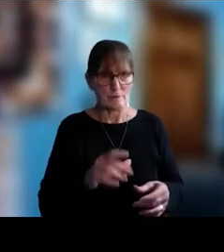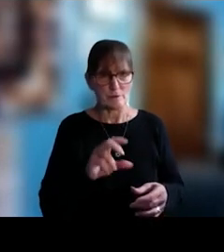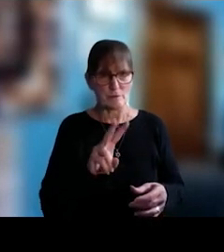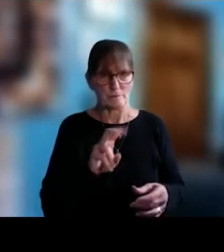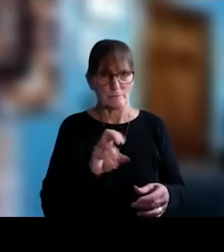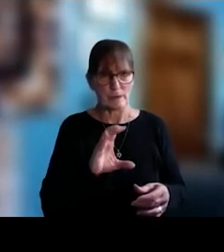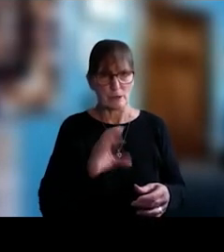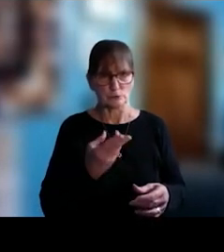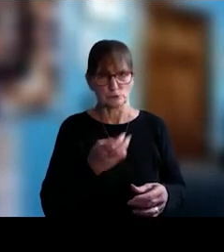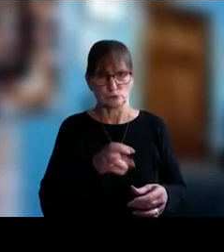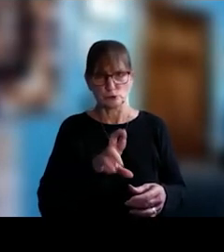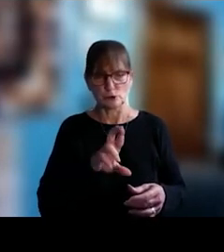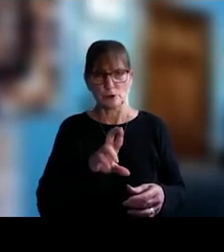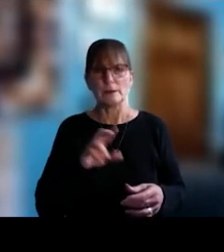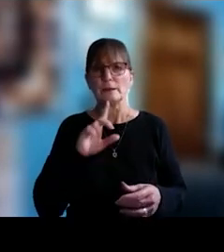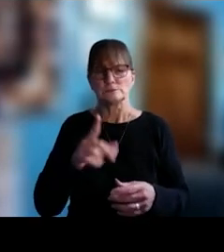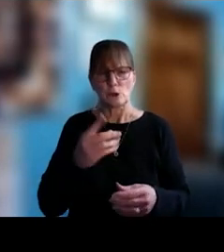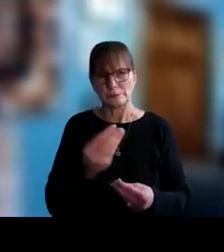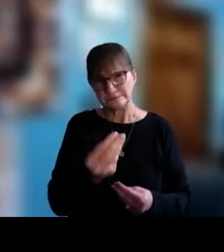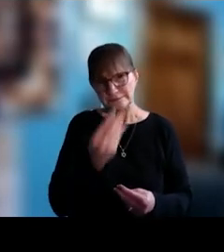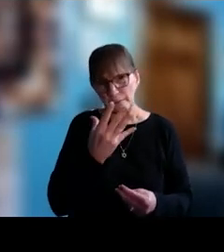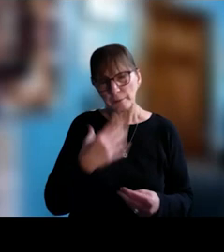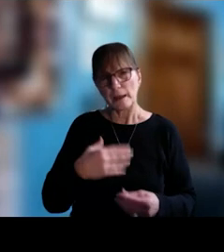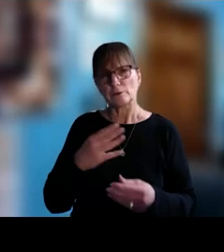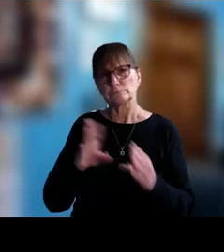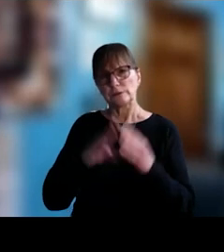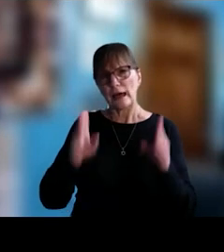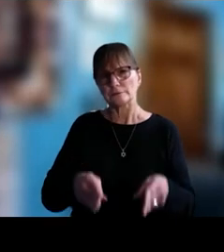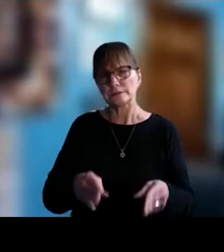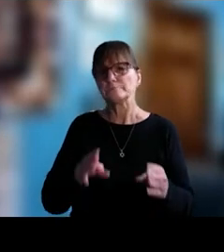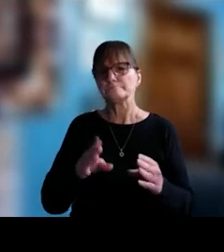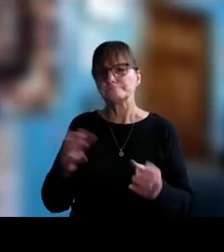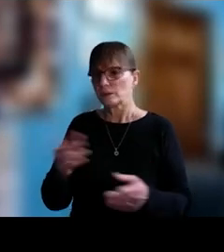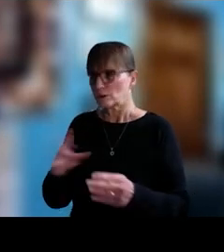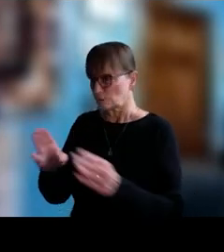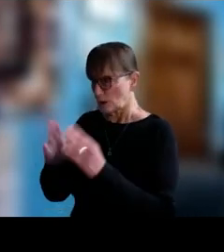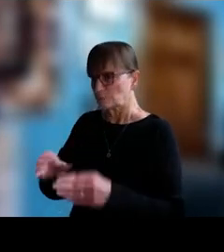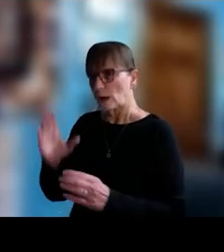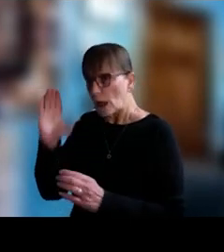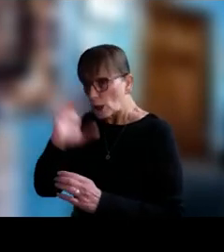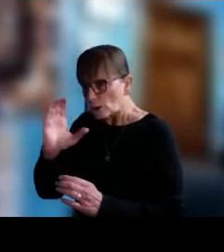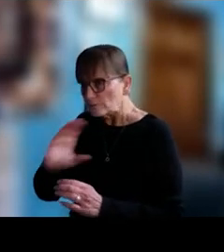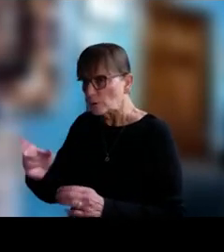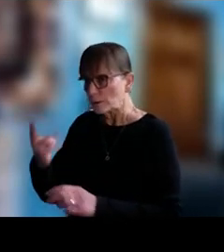Cuénteme un poco sobre lo que sucede con su situación de vivienda. [Elisa] Bueno, mi situación de vivienda, busqué un sitio durante unos dos meses,